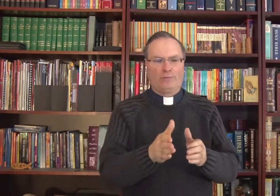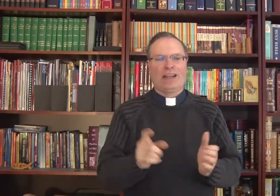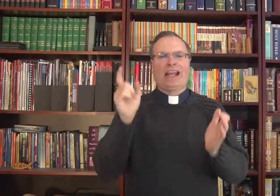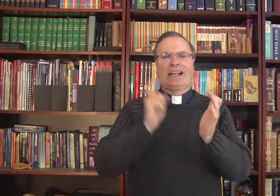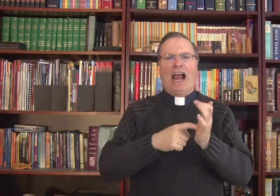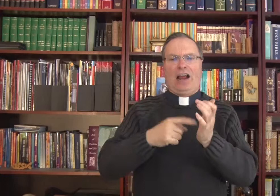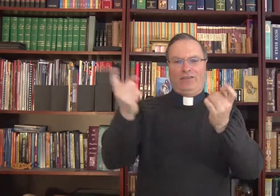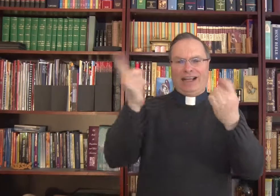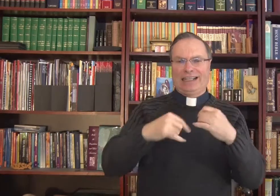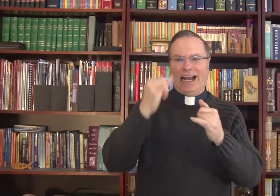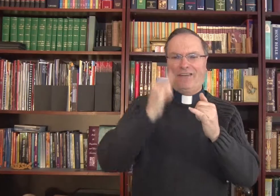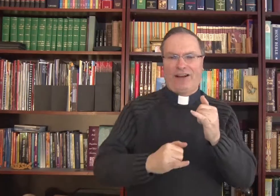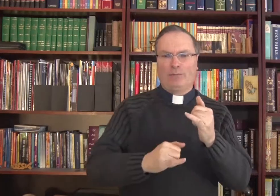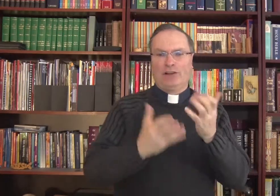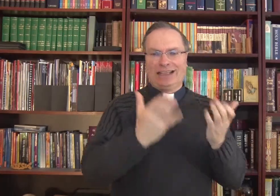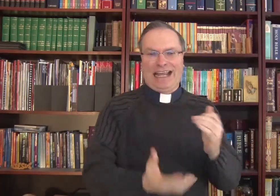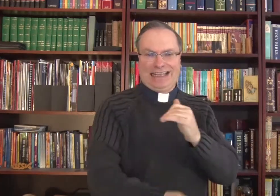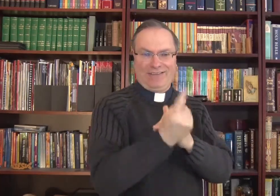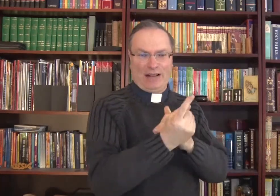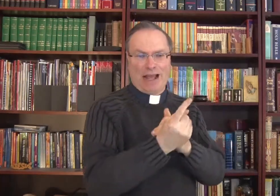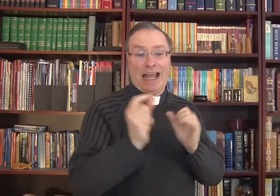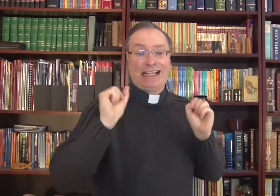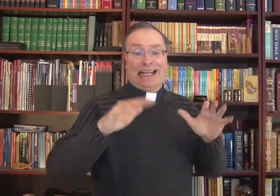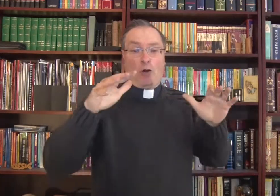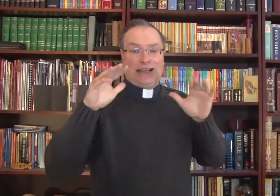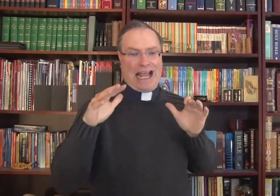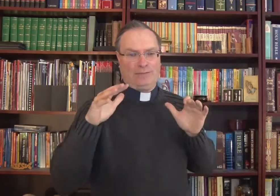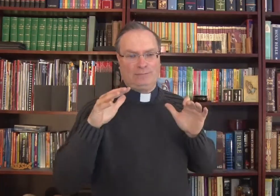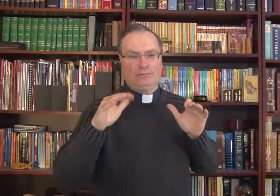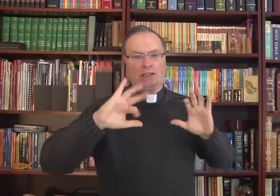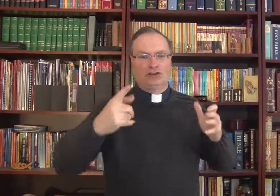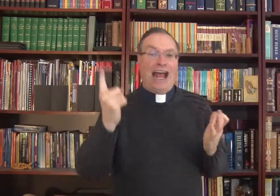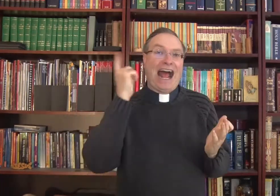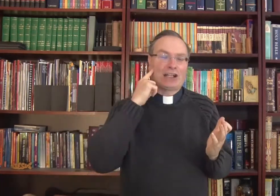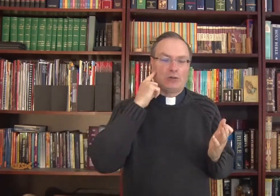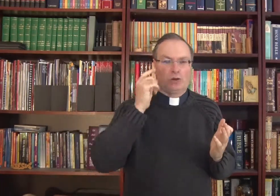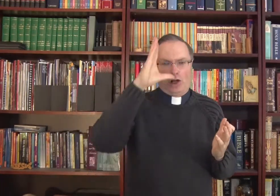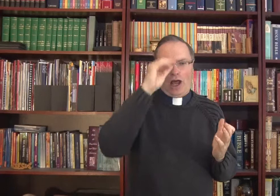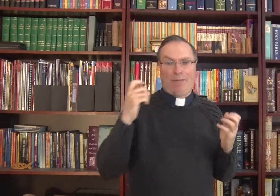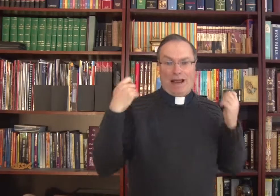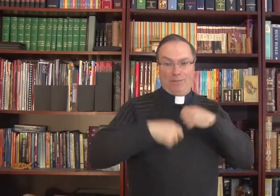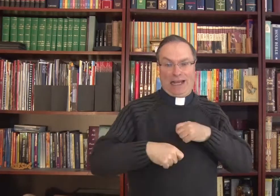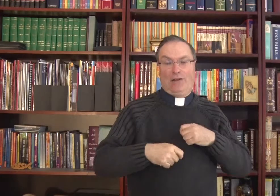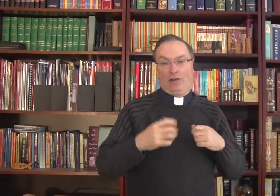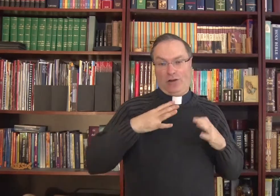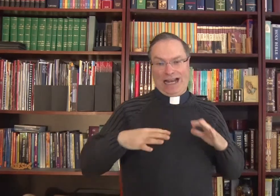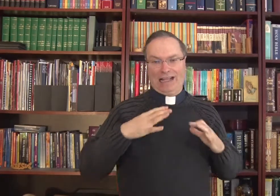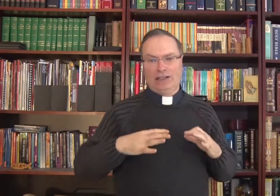«Quand viendra la fin de ces événements extraordinaires?» Et j'ai entendu l'homme habillé de lin,